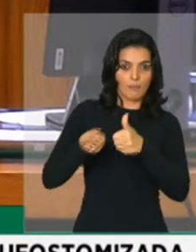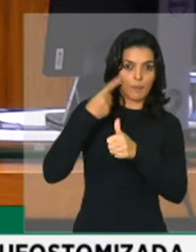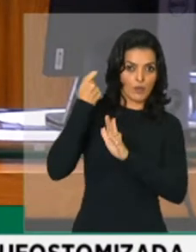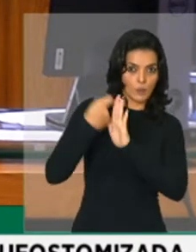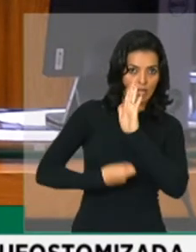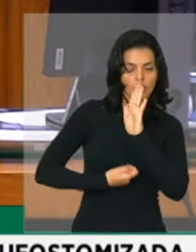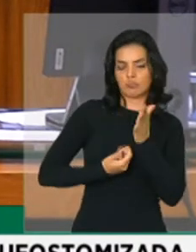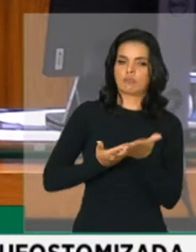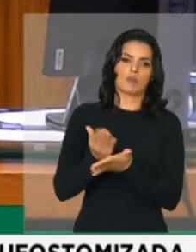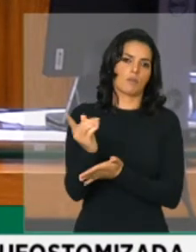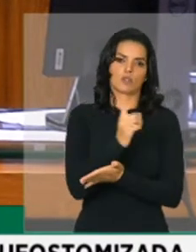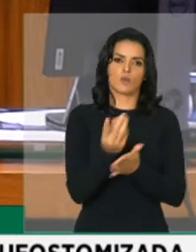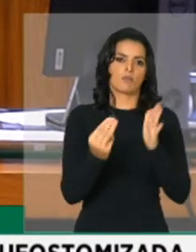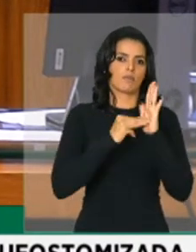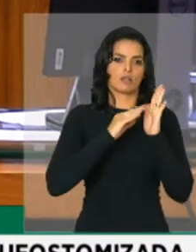°. 1017/2020. DISCUSSÃO EM TURNO ÚNICO DA MEDIDA